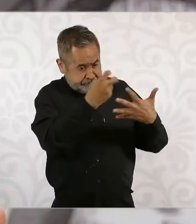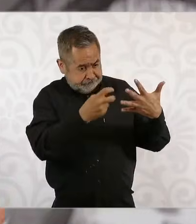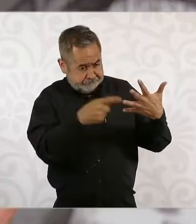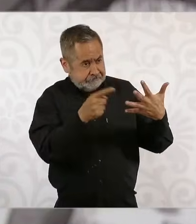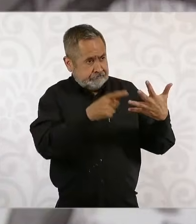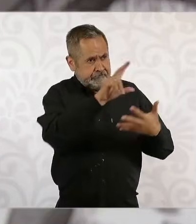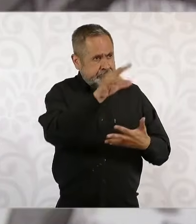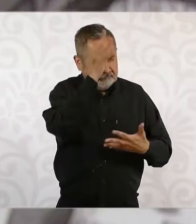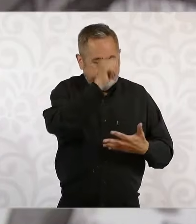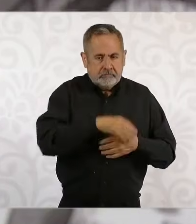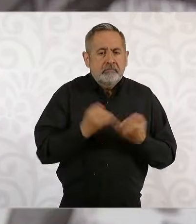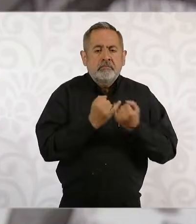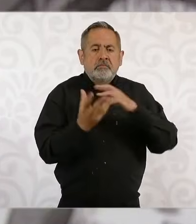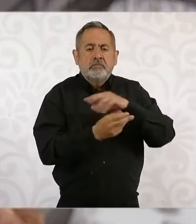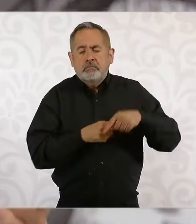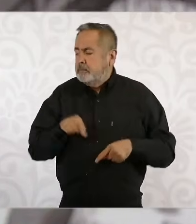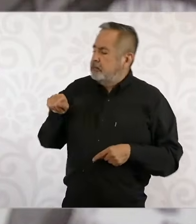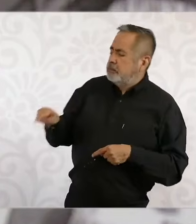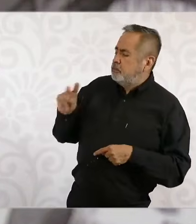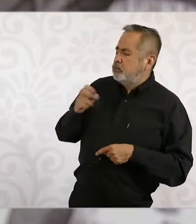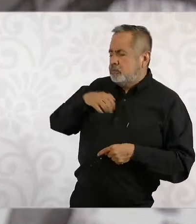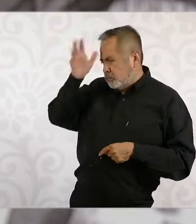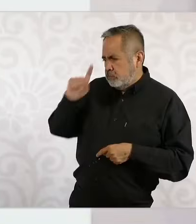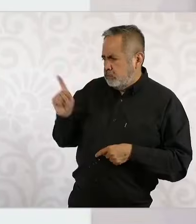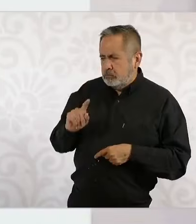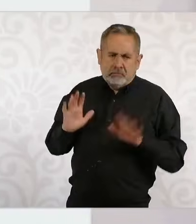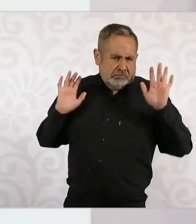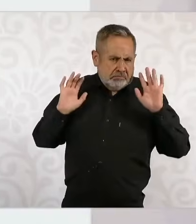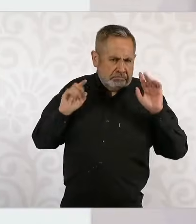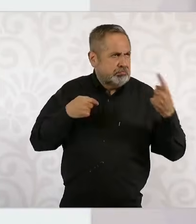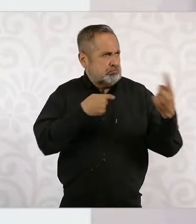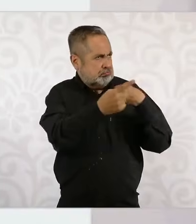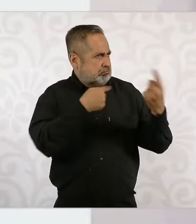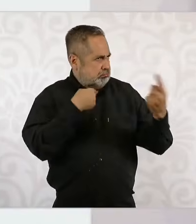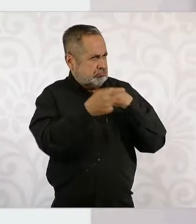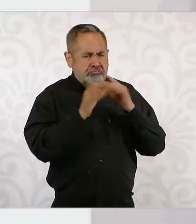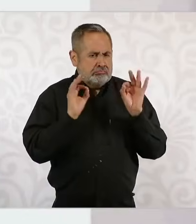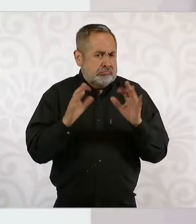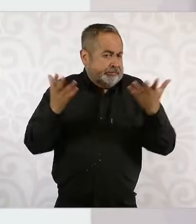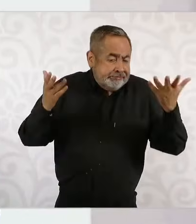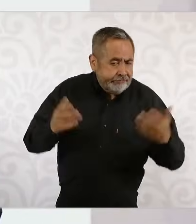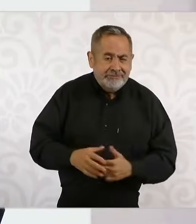pueden manifestar cuando no están de acuerdo, pero eso no quiere decir otra cosa. Entonces,